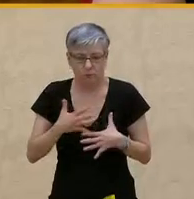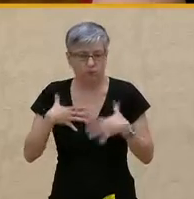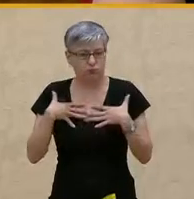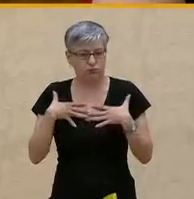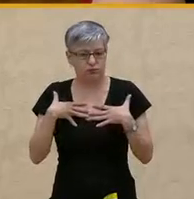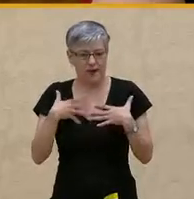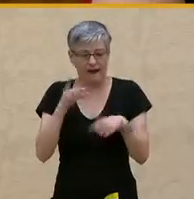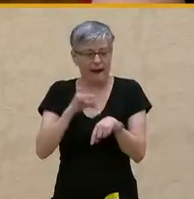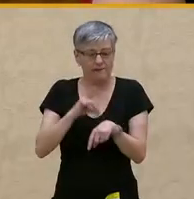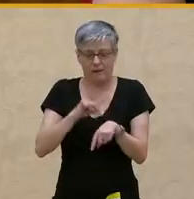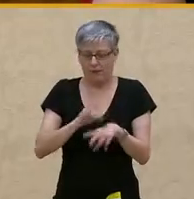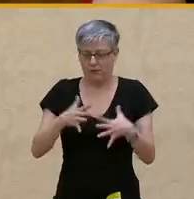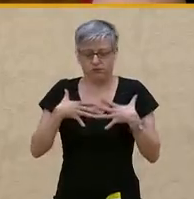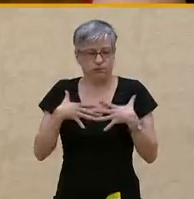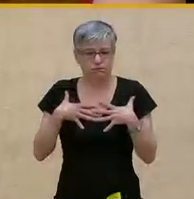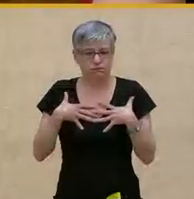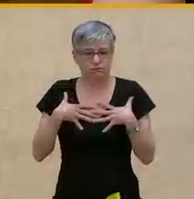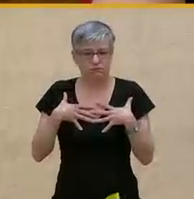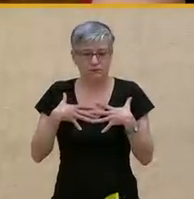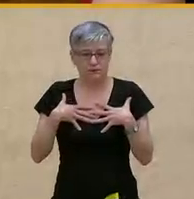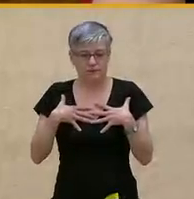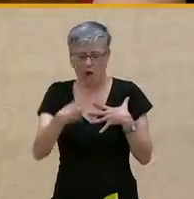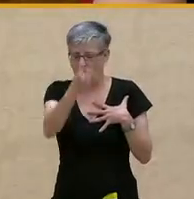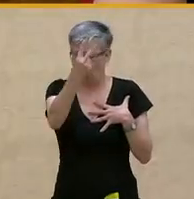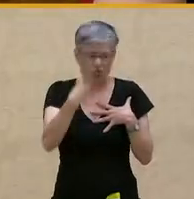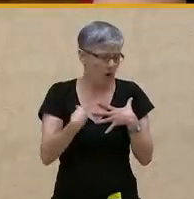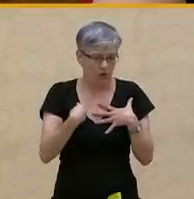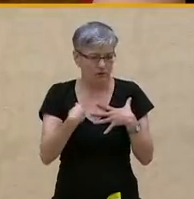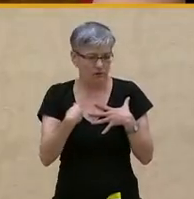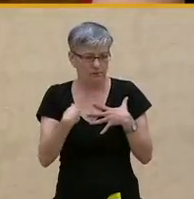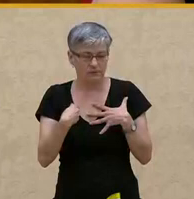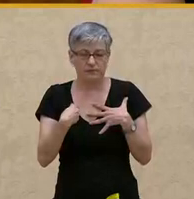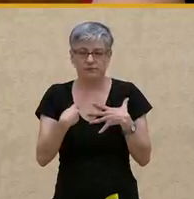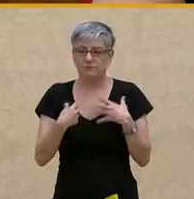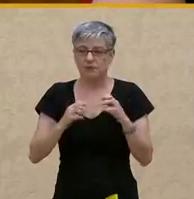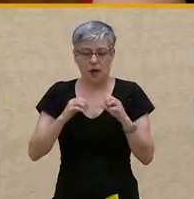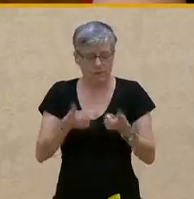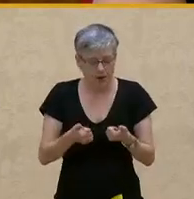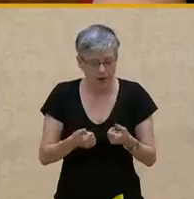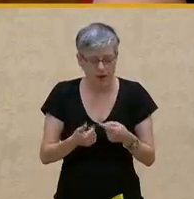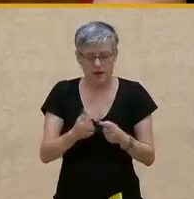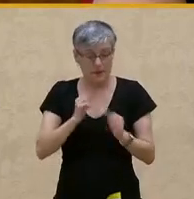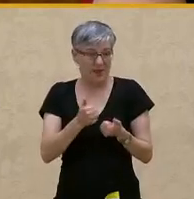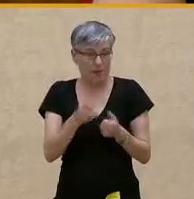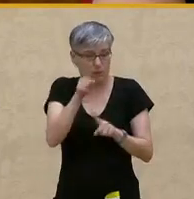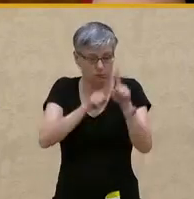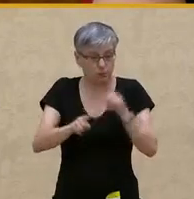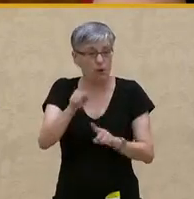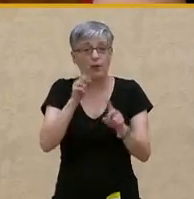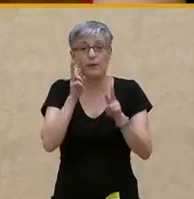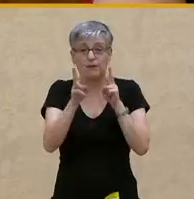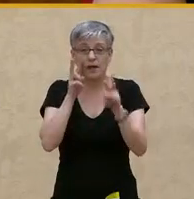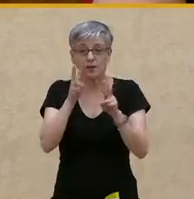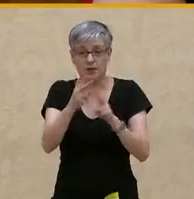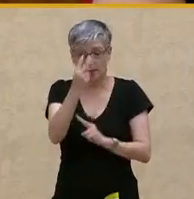enfermedad me dejó totalmente ciego, empecé con los problemas de visión, me tocó cerrar